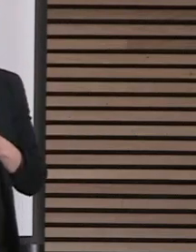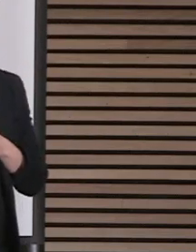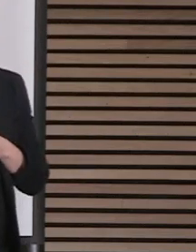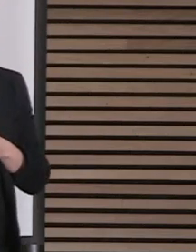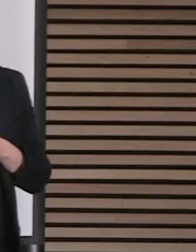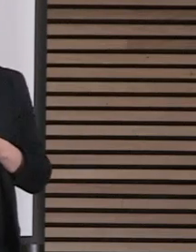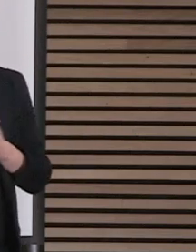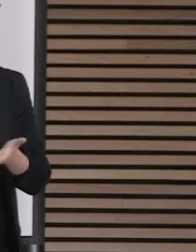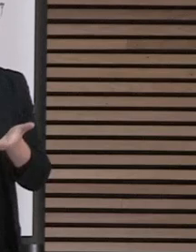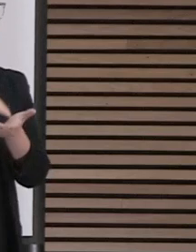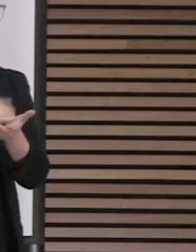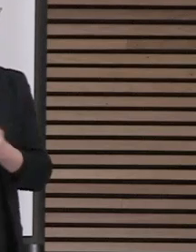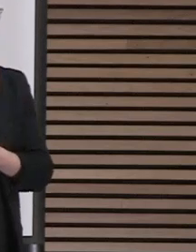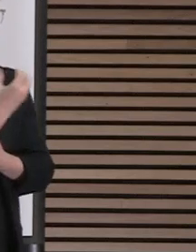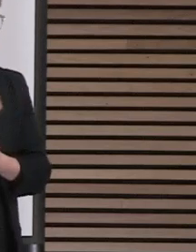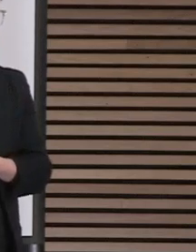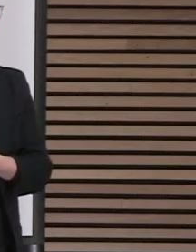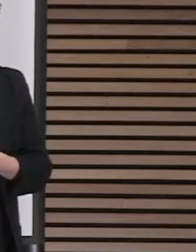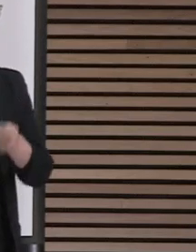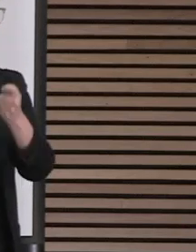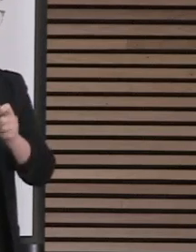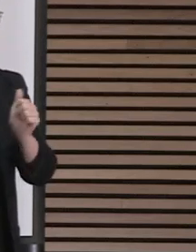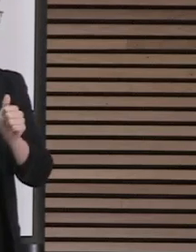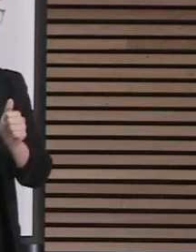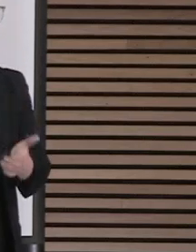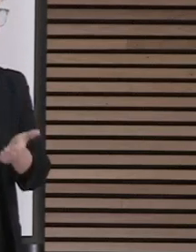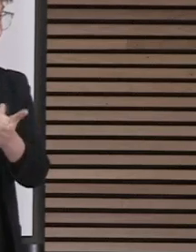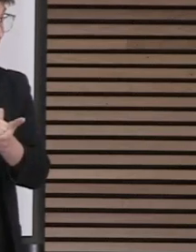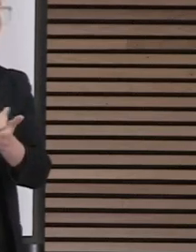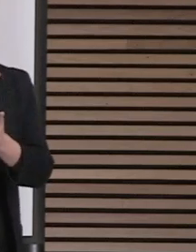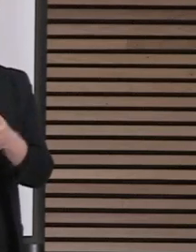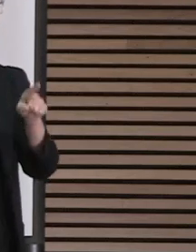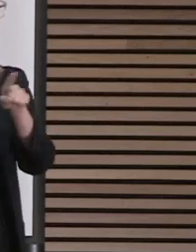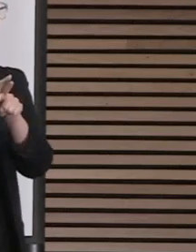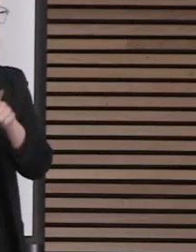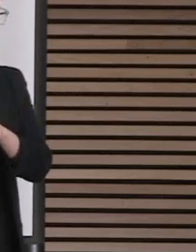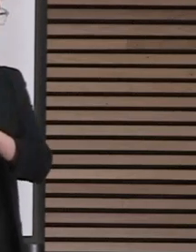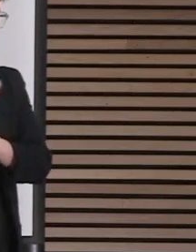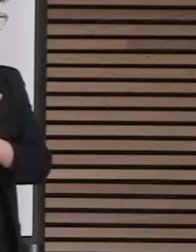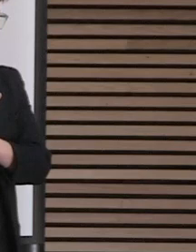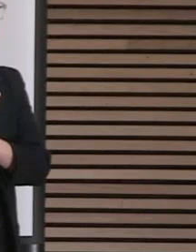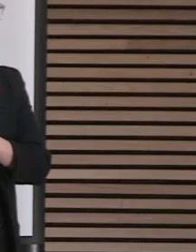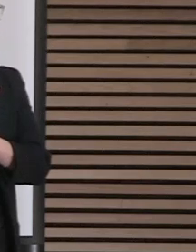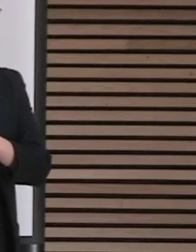hono atu ki te kohinga o te Haahi Rongopai a Mt Roskill. Ko